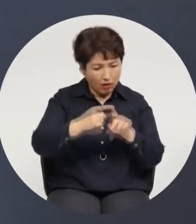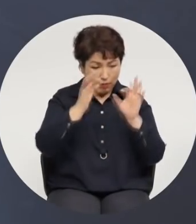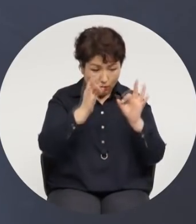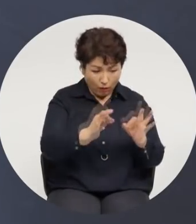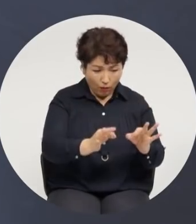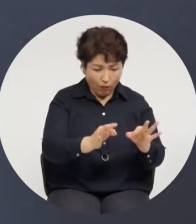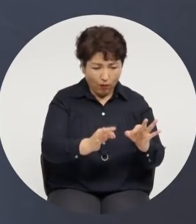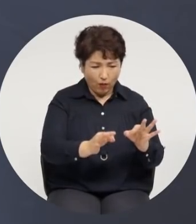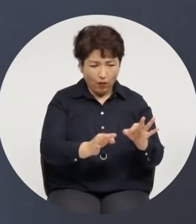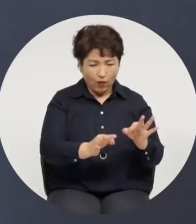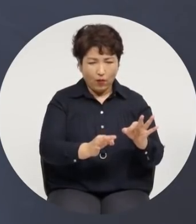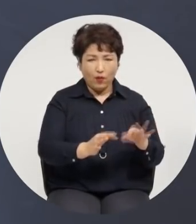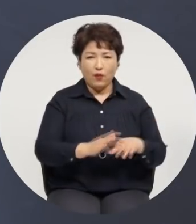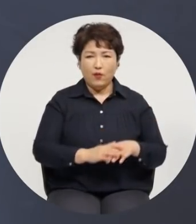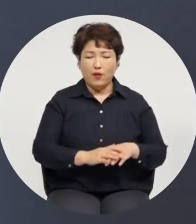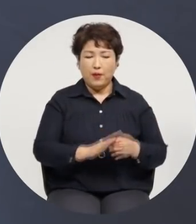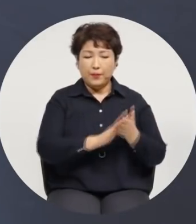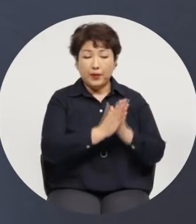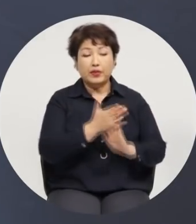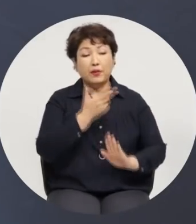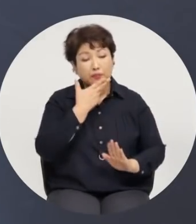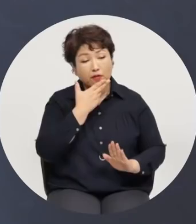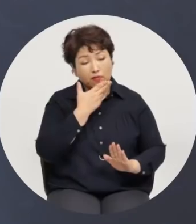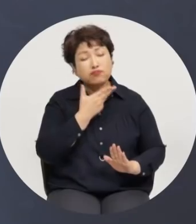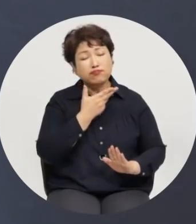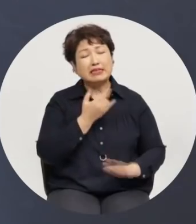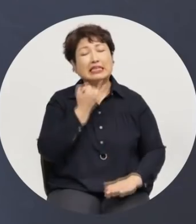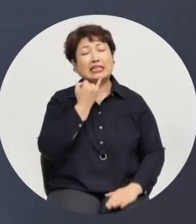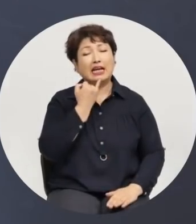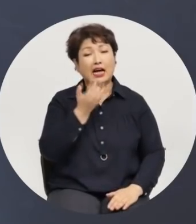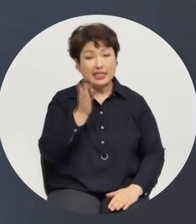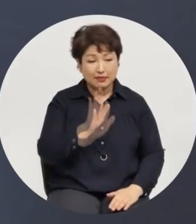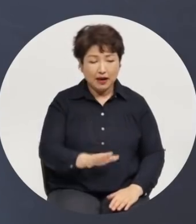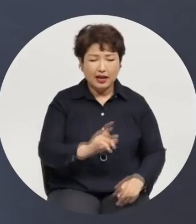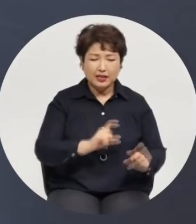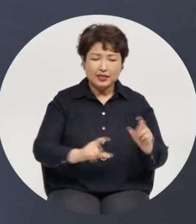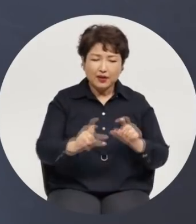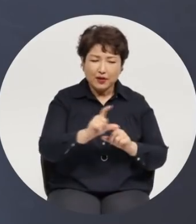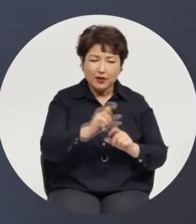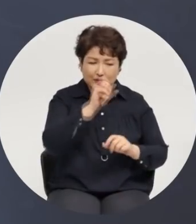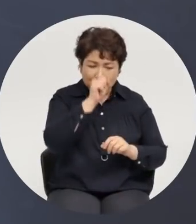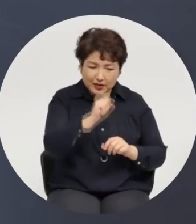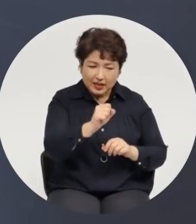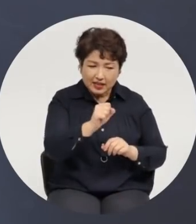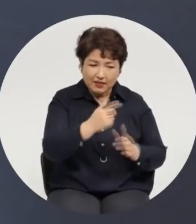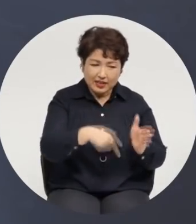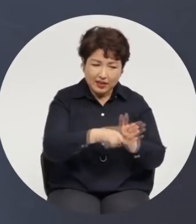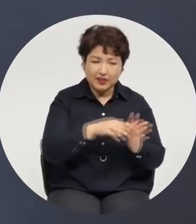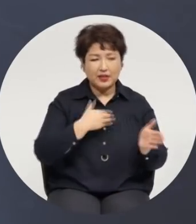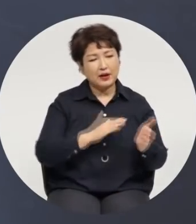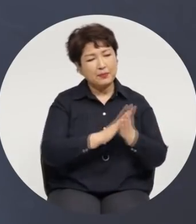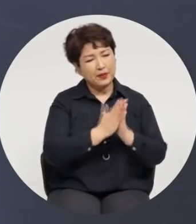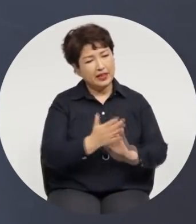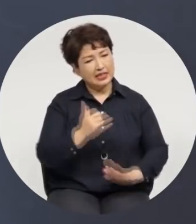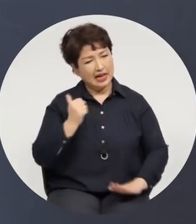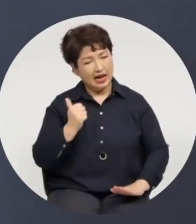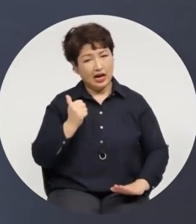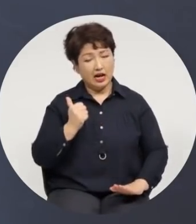그 마음을 바탕에 깔고 '안 변해도 이대로도 좋다' '그런데 조금 더 좋아지려면 내가 변하면 되겠다' 이렇게 해야 합니다